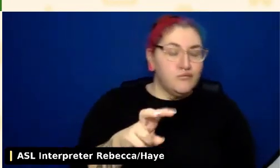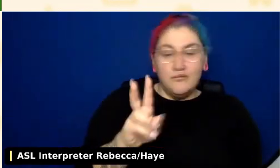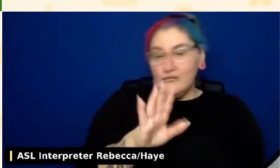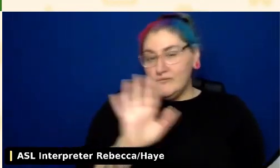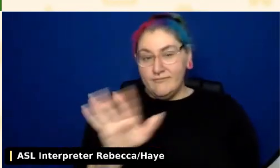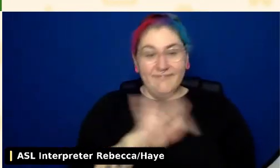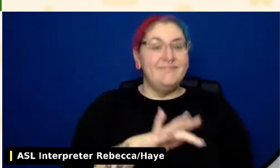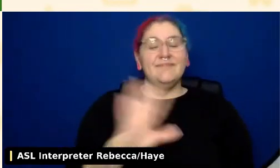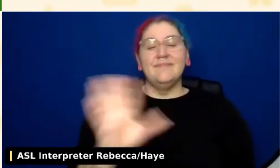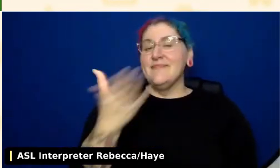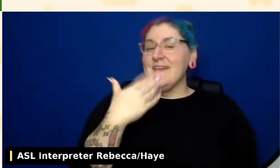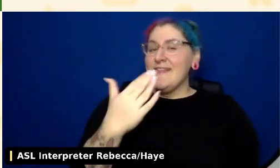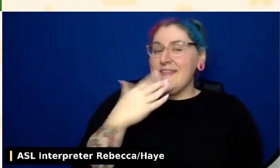Gracias, Danielle, por la maravillosa sesión.